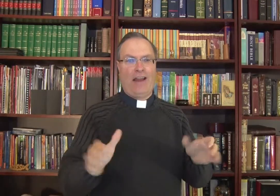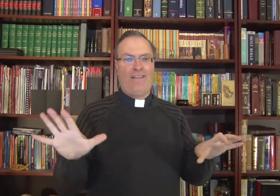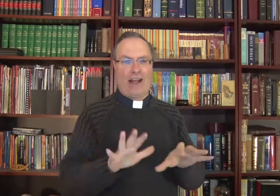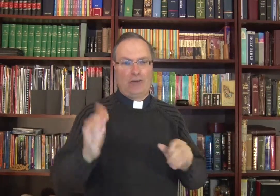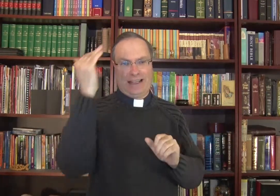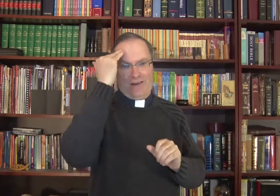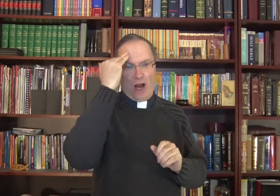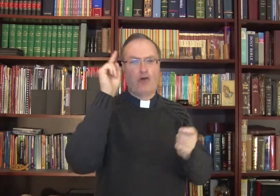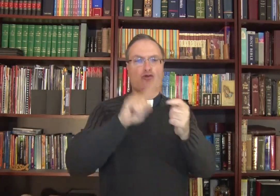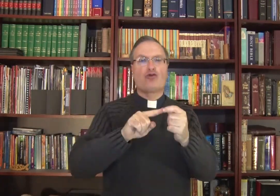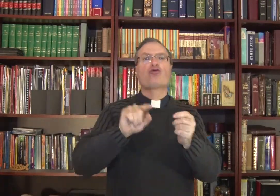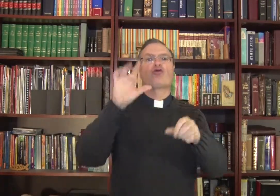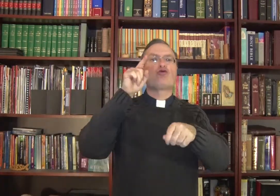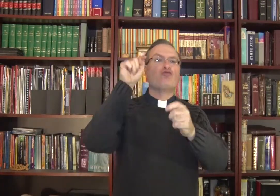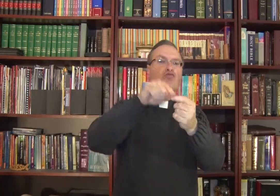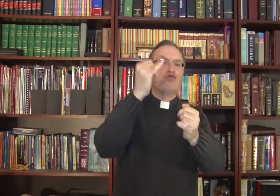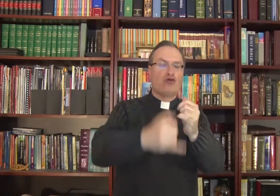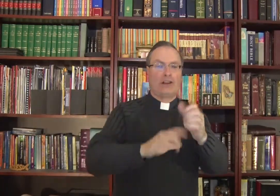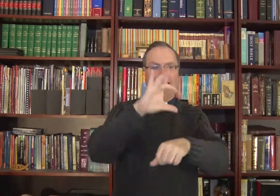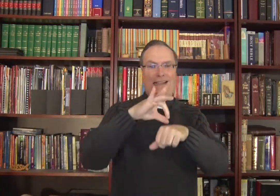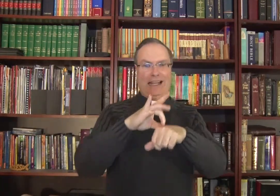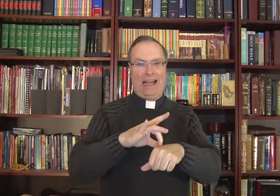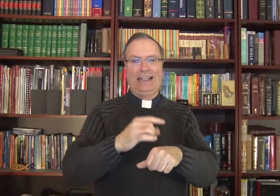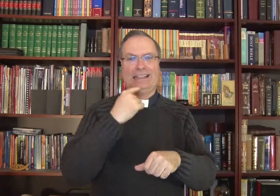faites-le savoir jusqu'au bout de la terre!